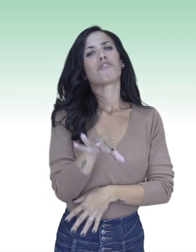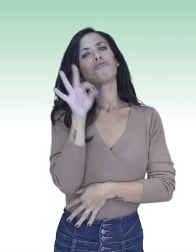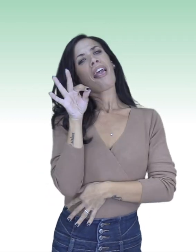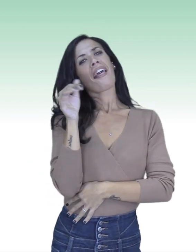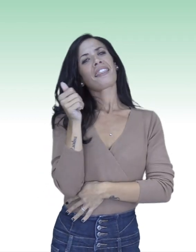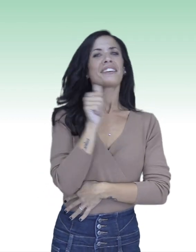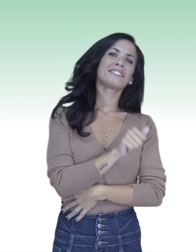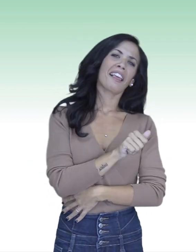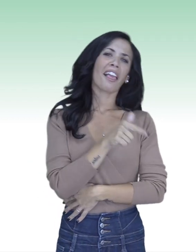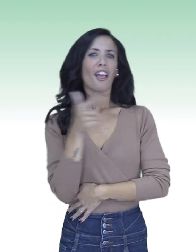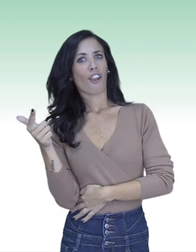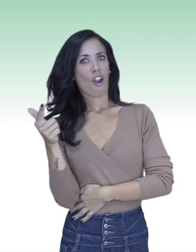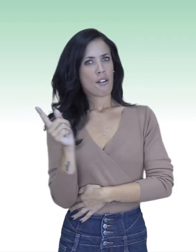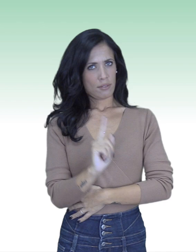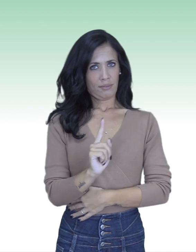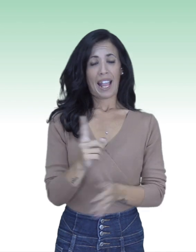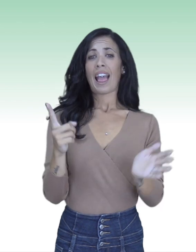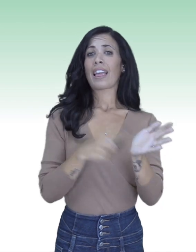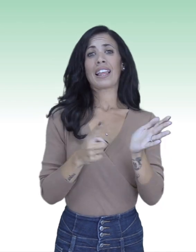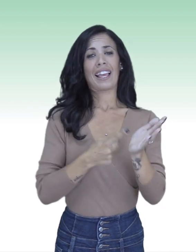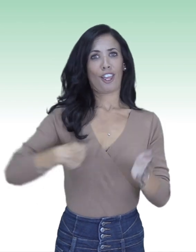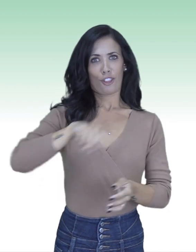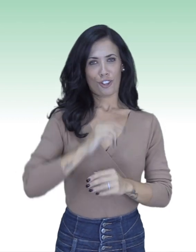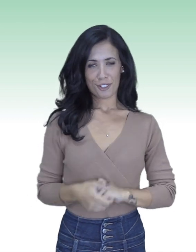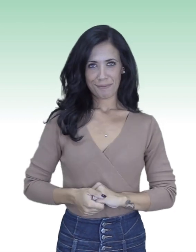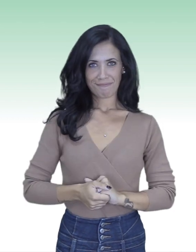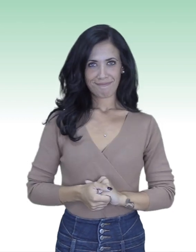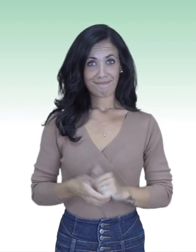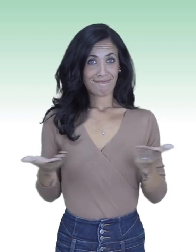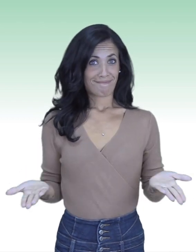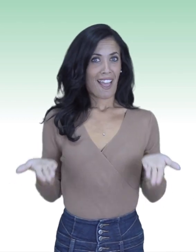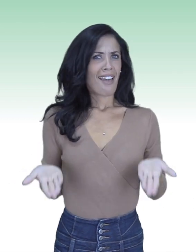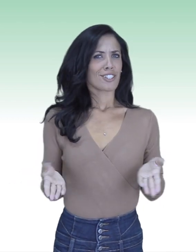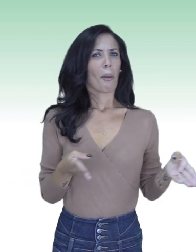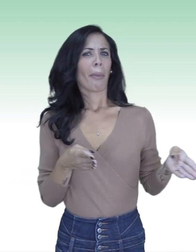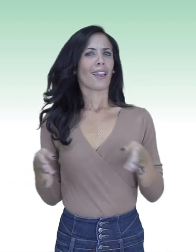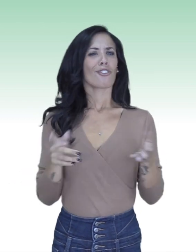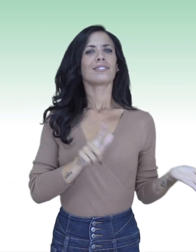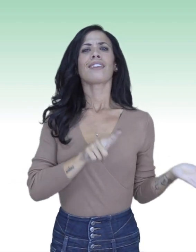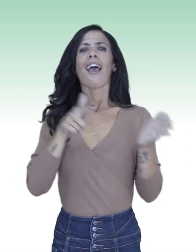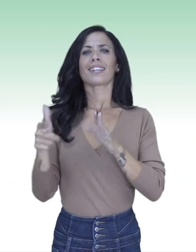che non è un’opzione ma un diritto! Se vuoi darci una mano a diffondere questo messaggio